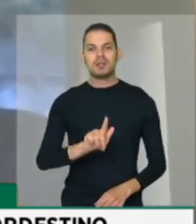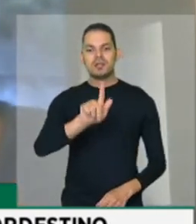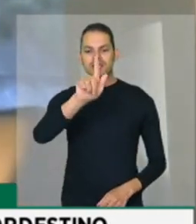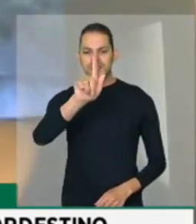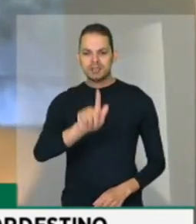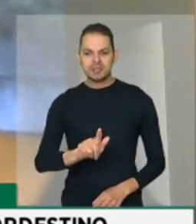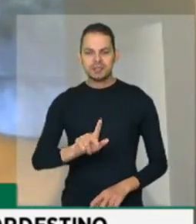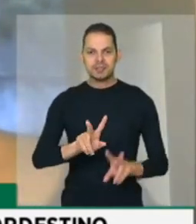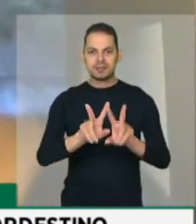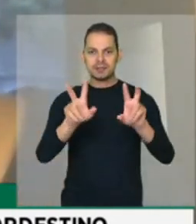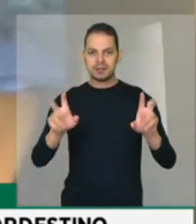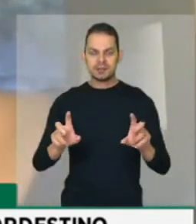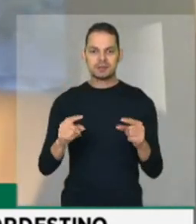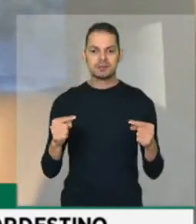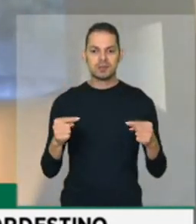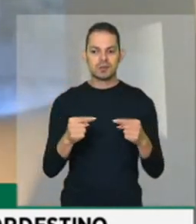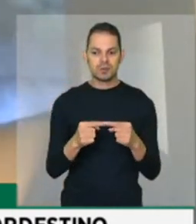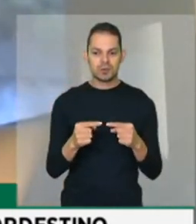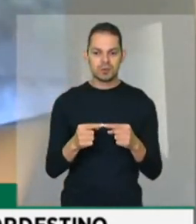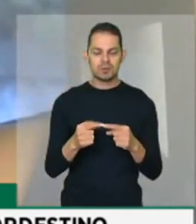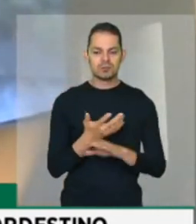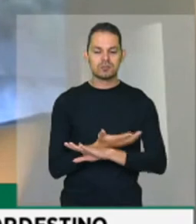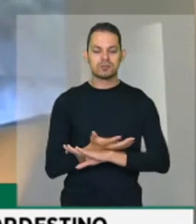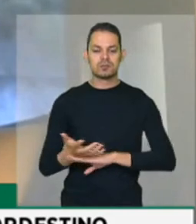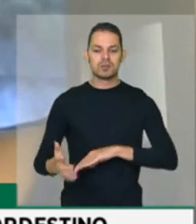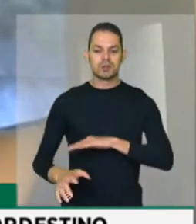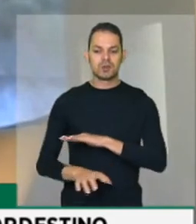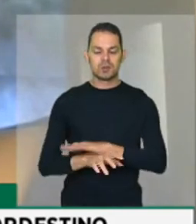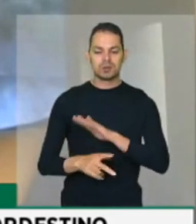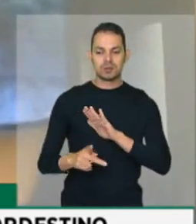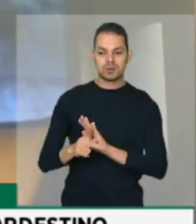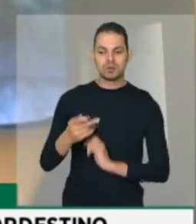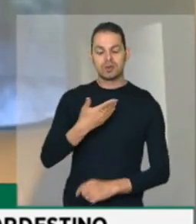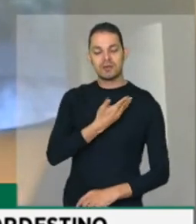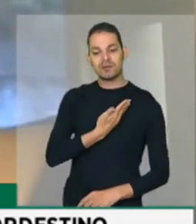GESTÃO... DA PAUTA QUE ENVOLVE A QUESTÃO AMBIENTAL DO GOVERNO, INCLUSIVE COM MUITAS VEZES COM CONIVÊNCIA